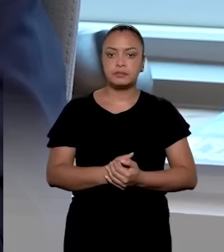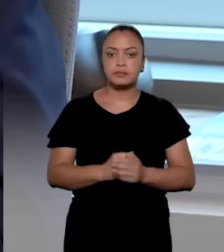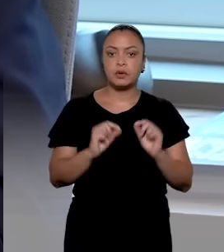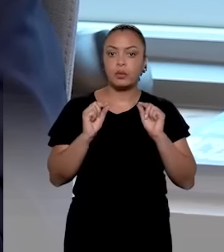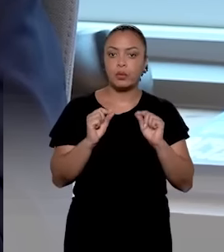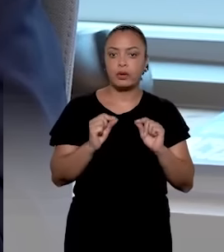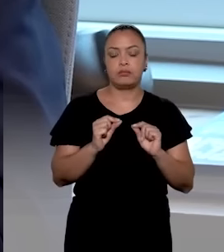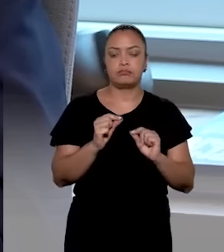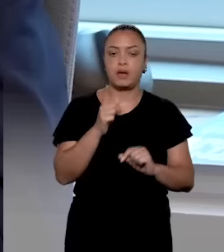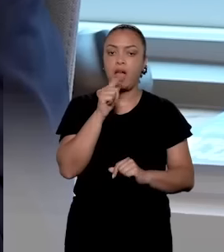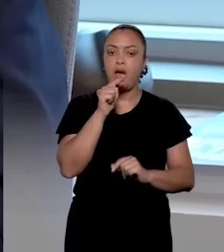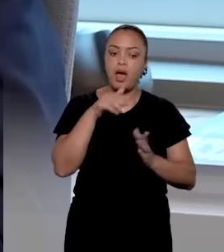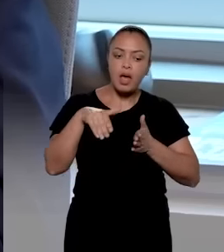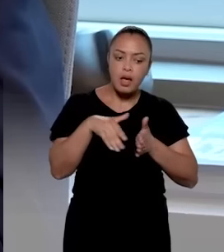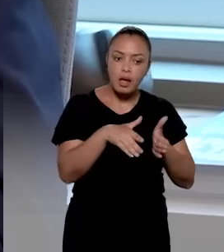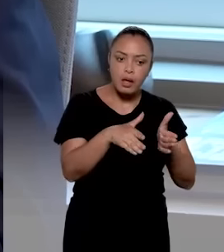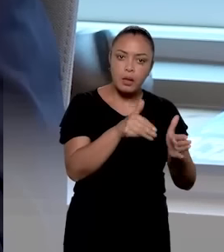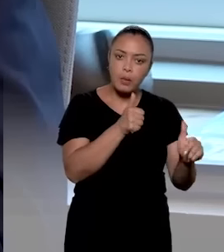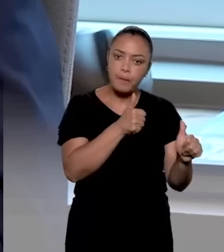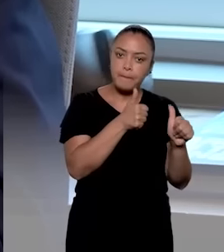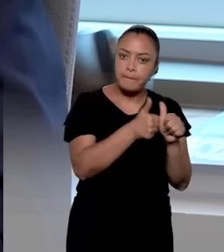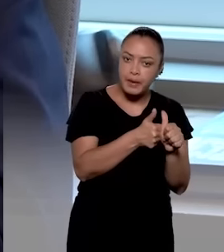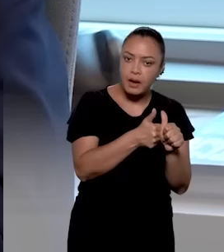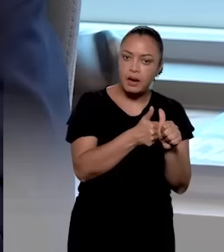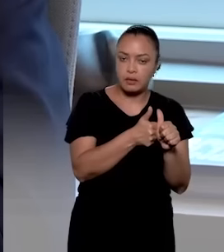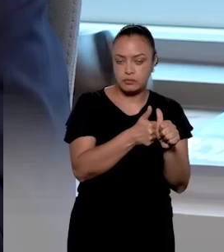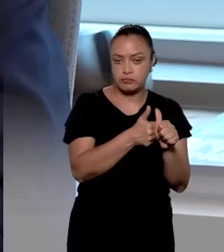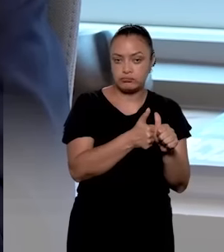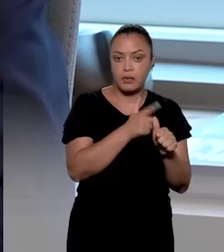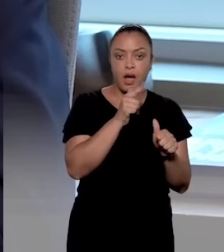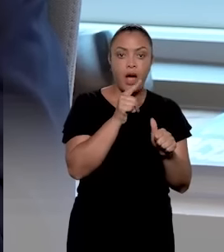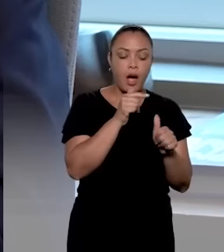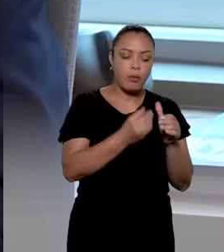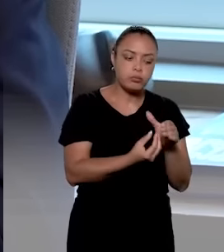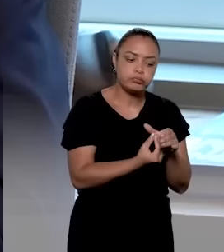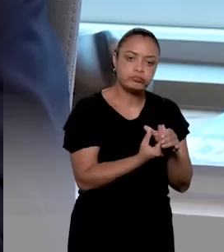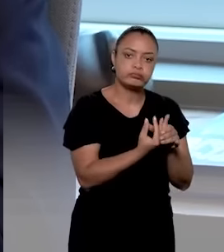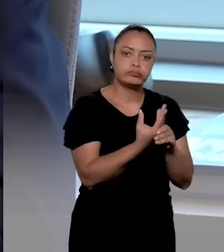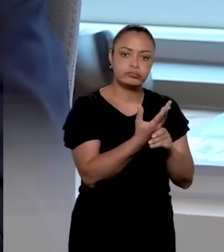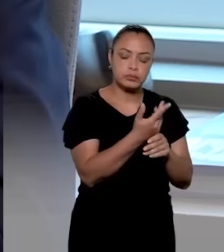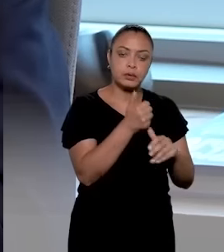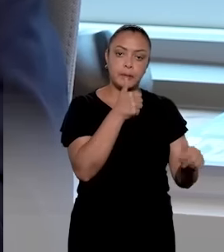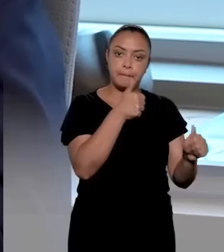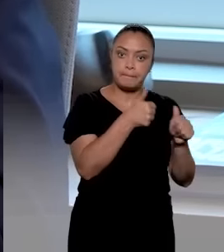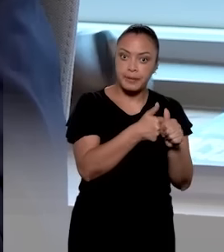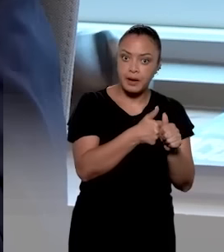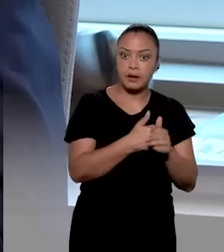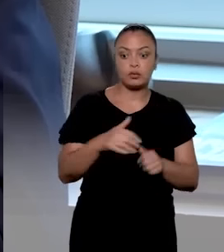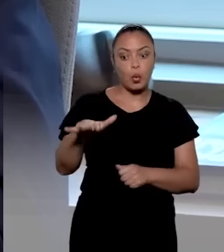beira de rio, nascentes, áreas com topografia multi-inclinada, que não permite agricultura.